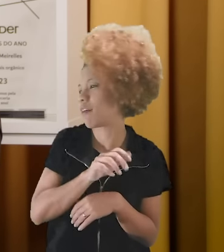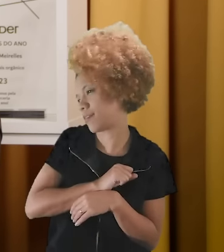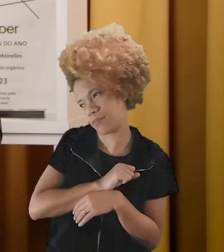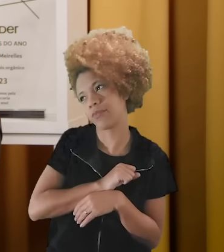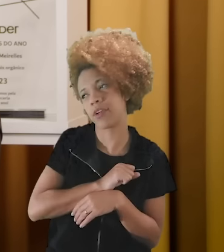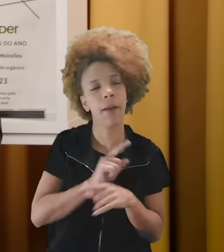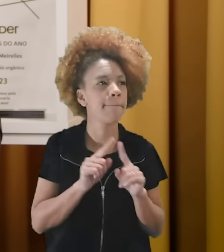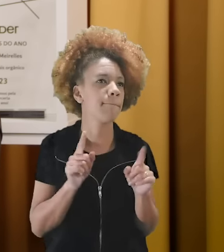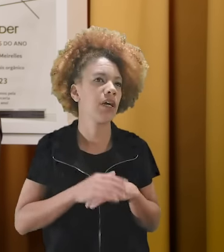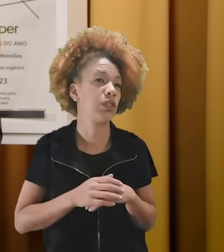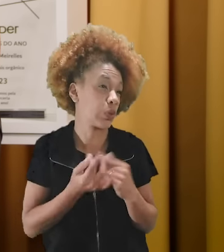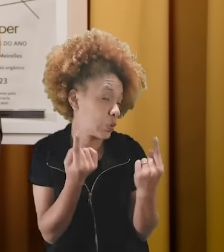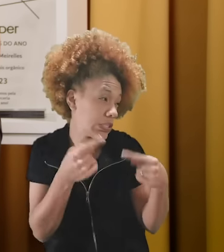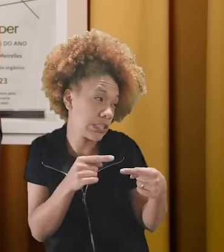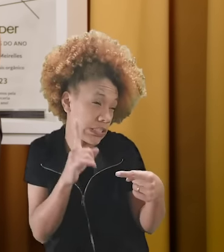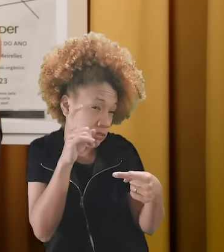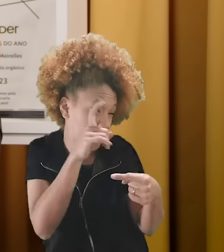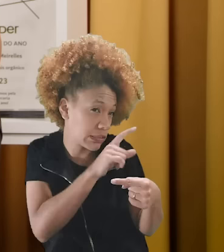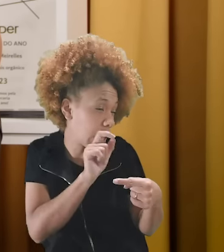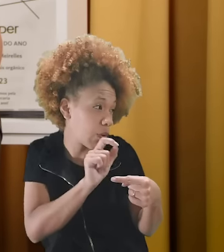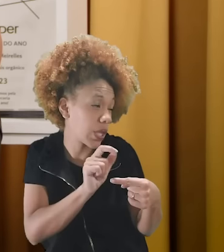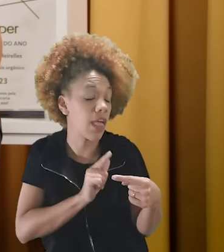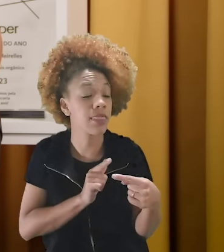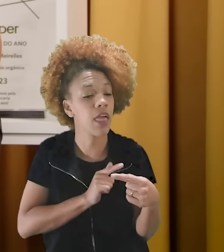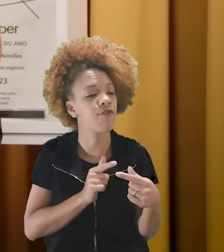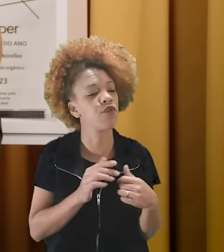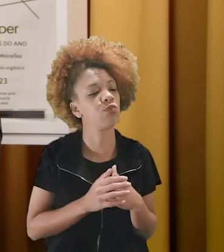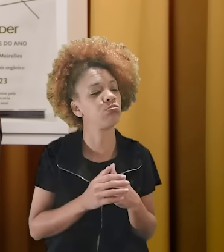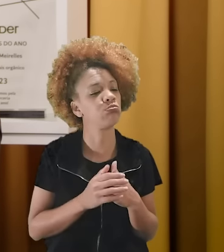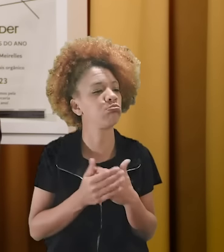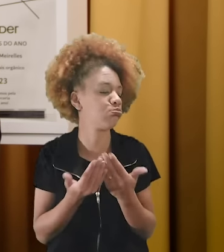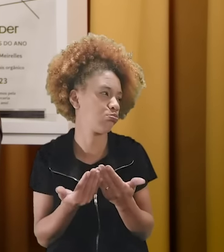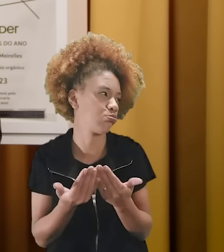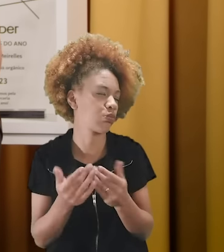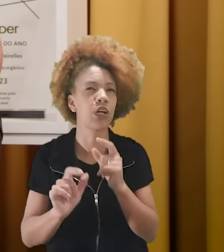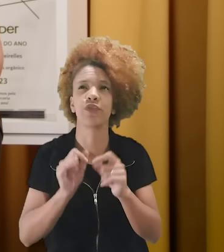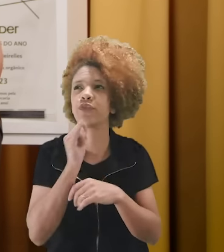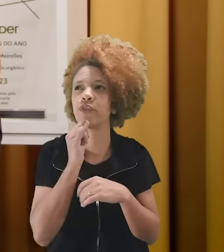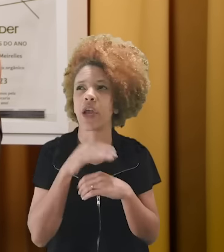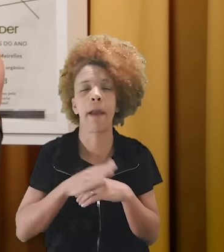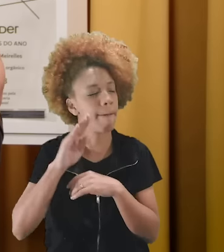ador e ele falou assim que o maior desafio que ele teve foi que teve um jogo que foi Barcelona